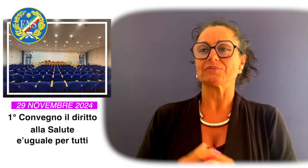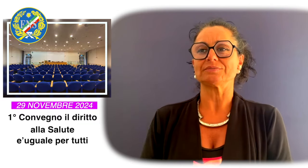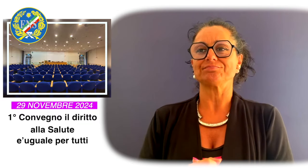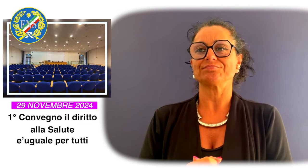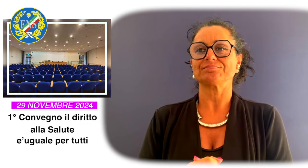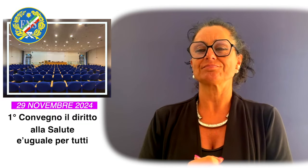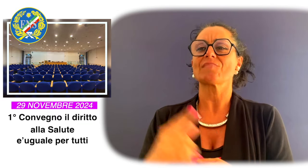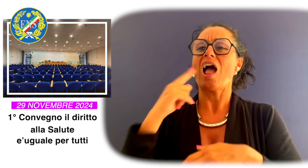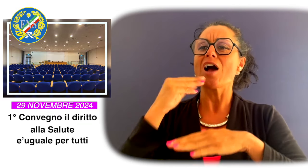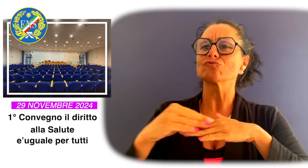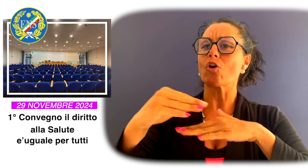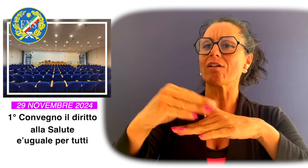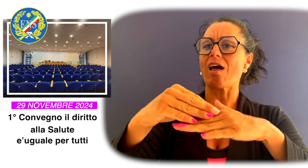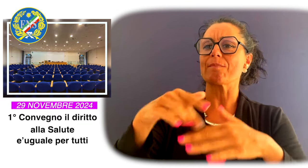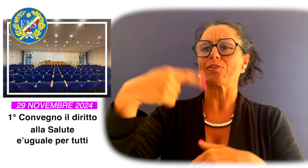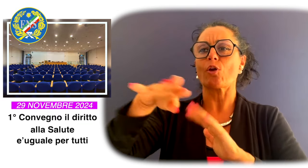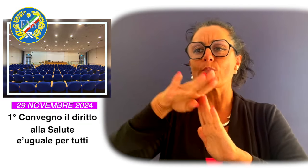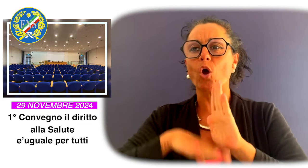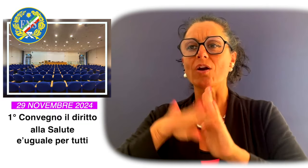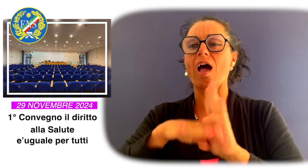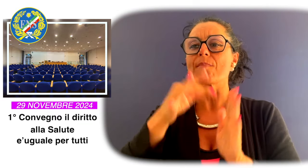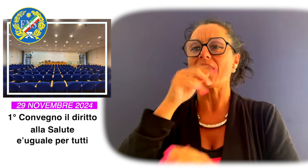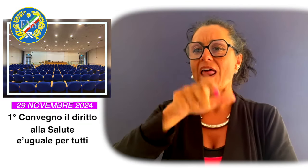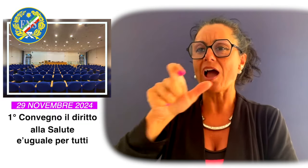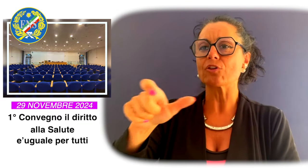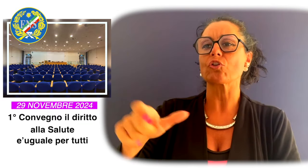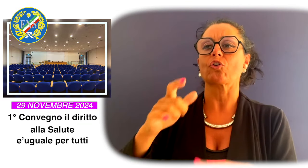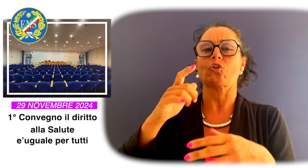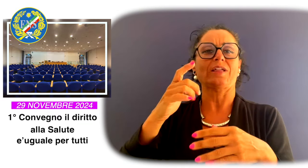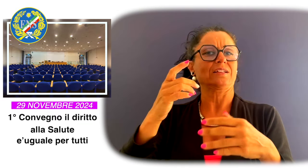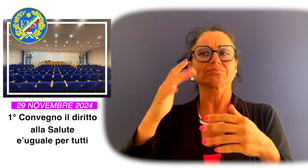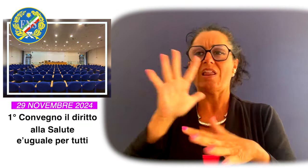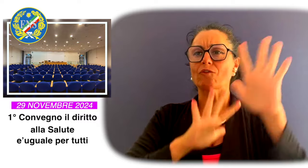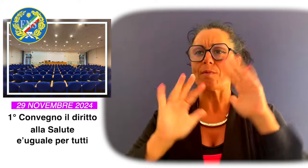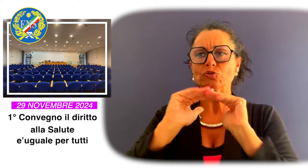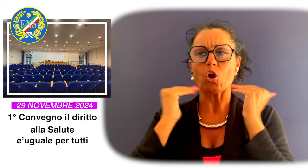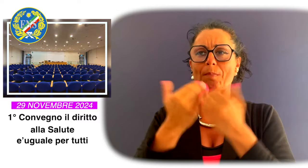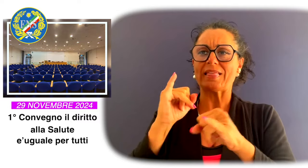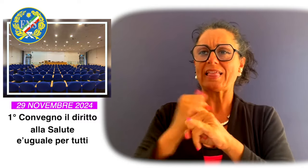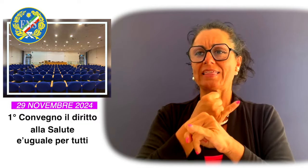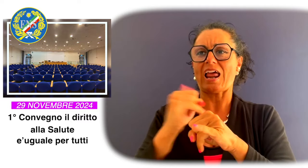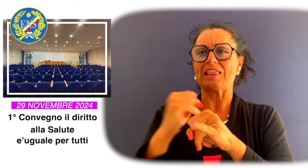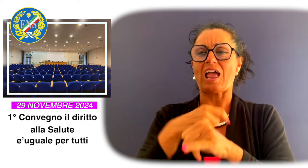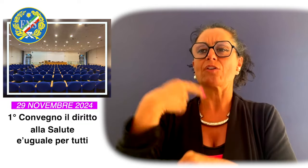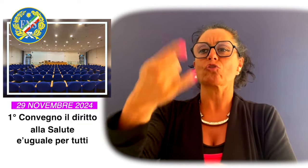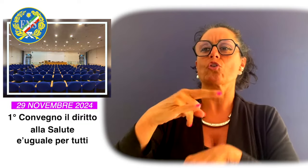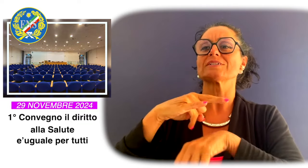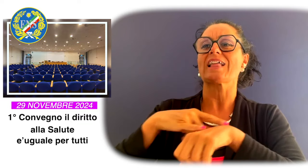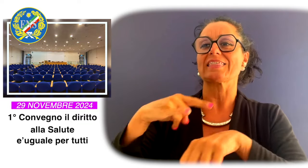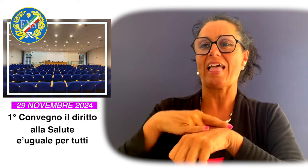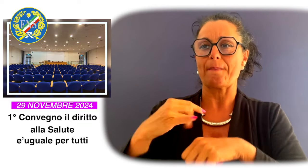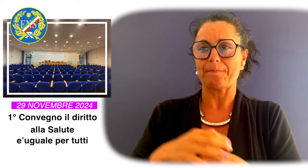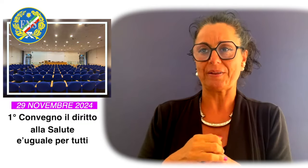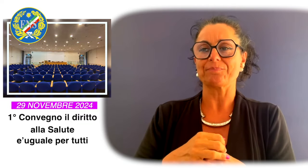Ulteriori aggiornamenti circa il programma, i relatori, i dettagli, verranno forniti nel prossimo mese di settembre.